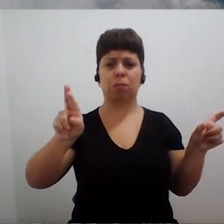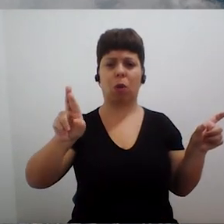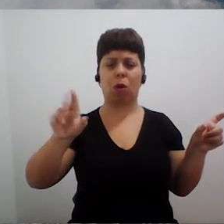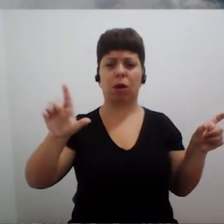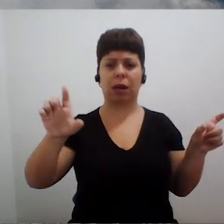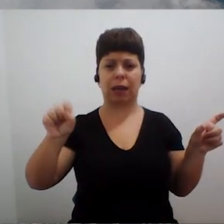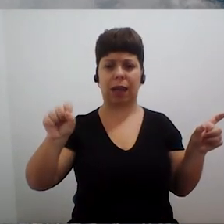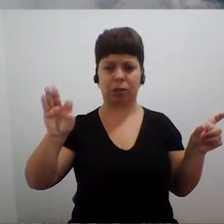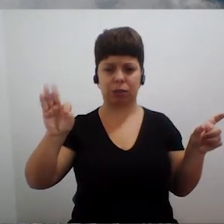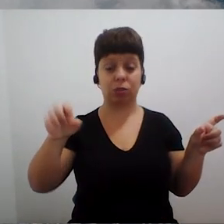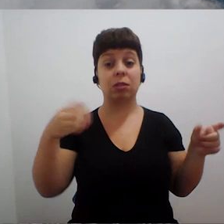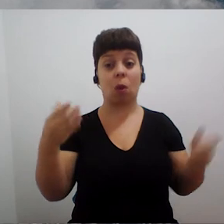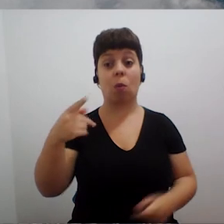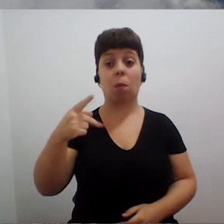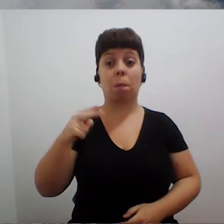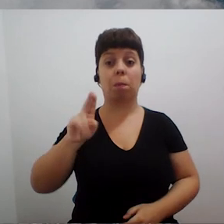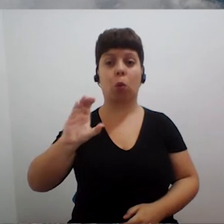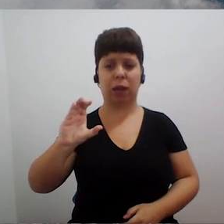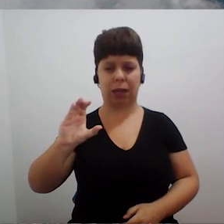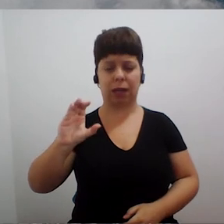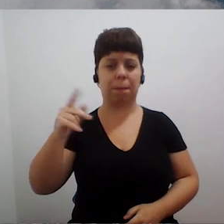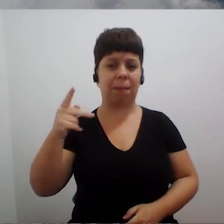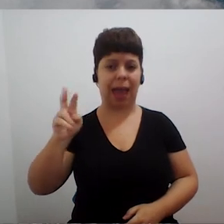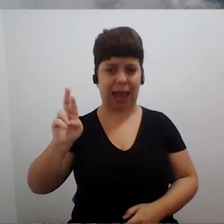onde eu trabalho, o Curso de Pós-Graduação em Teologia